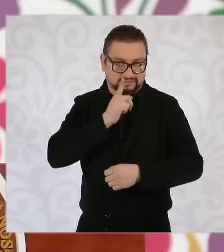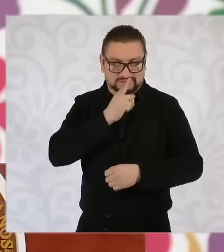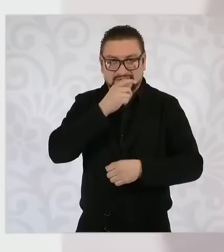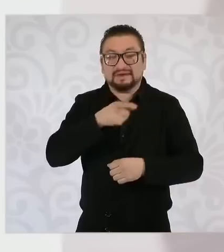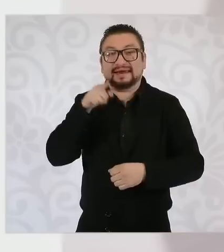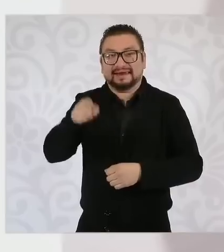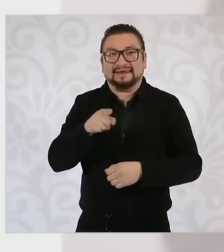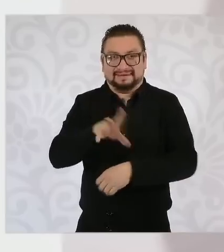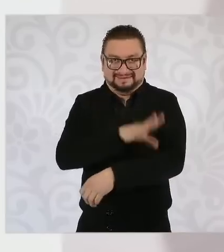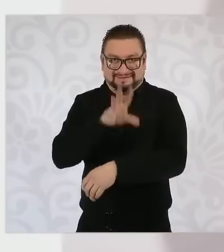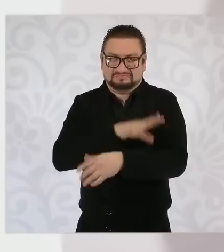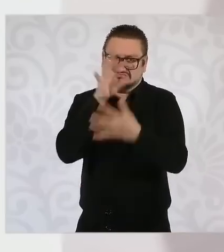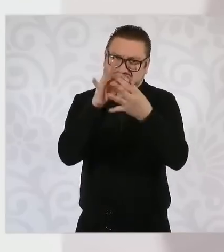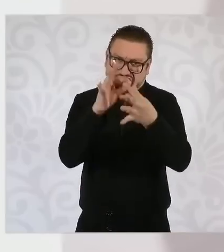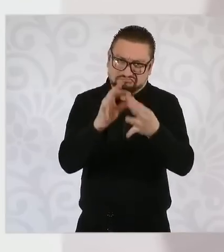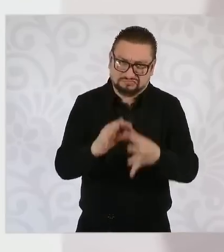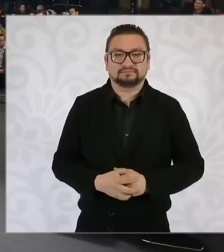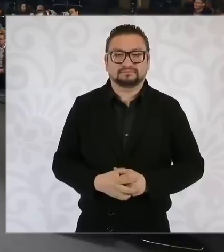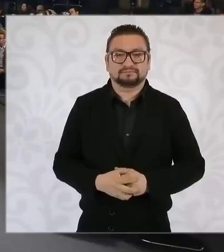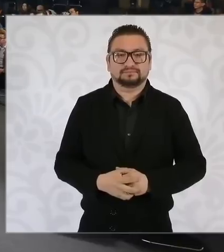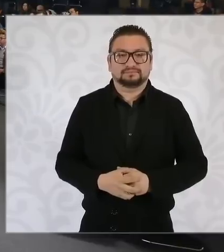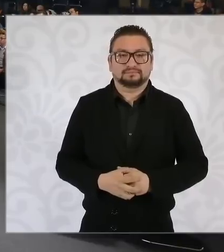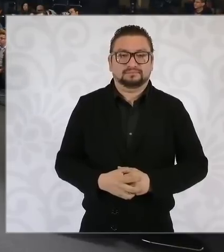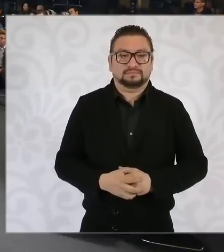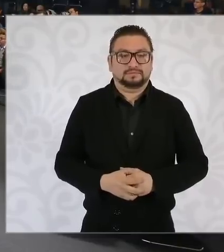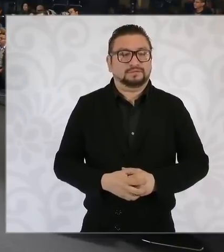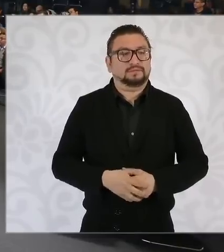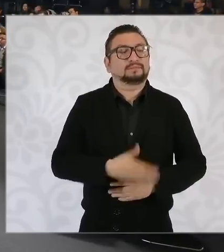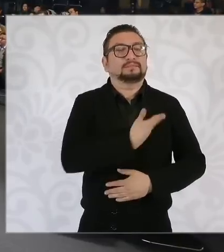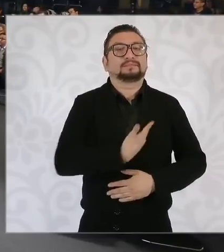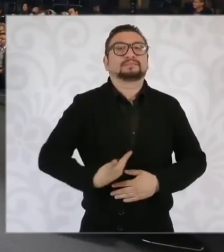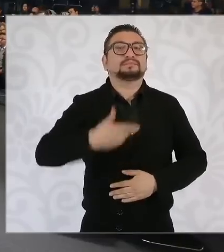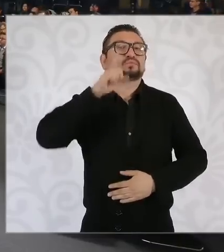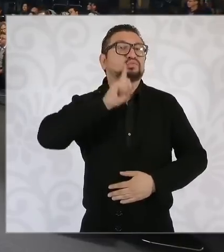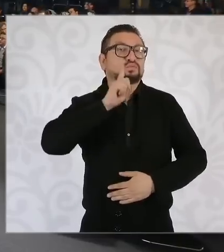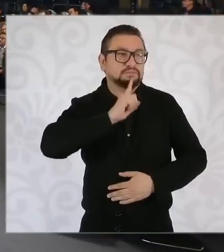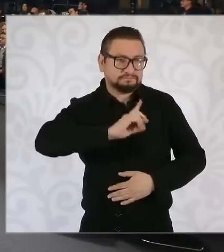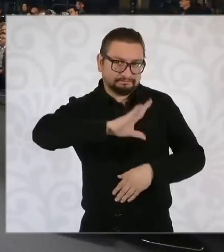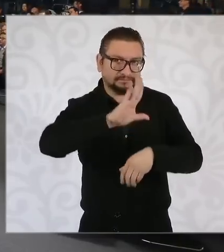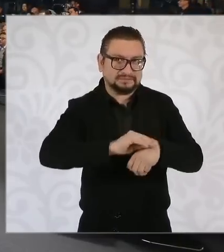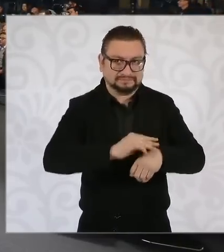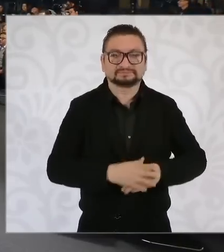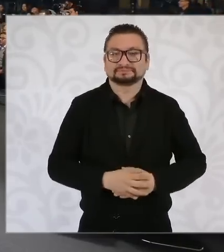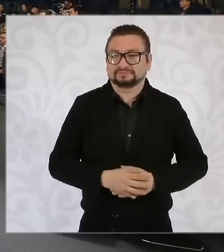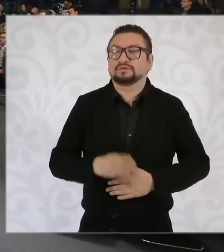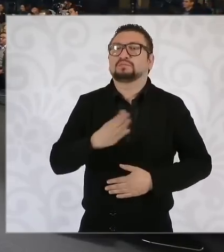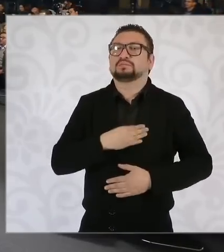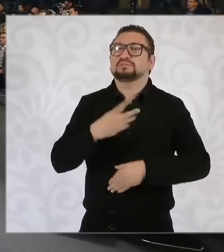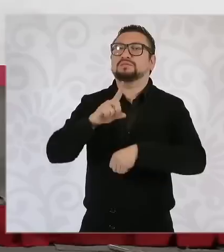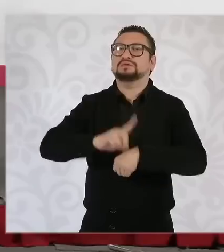pasamos a sus preguntas si les parece con su permiso presidenta Muy buenos días a todas y